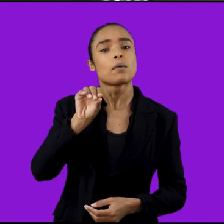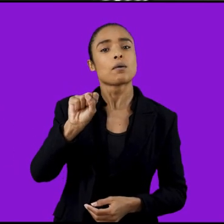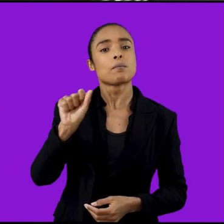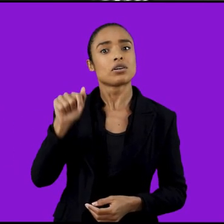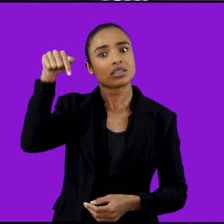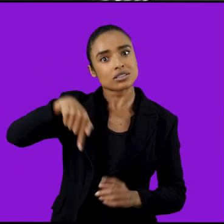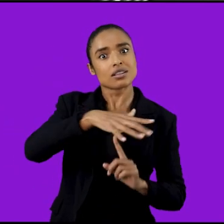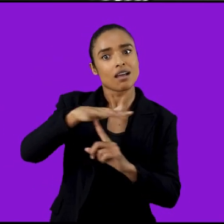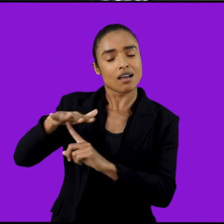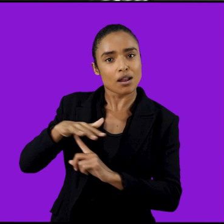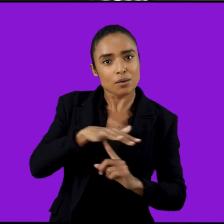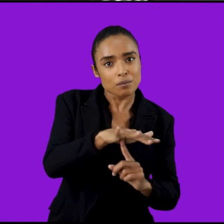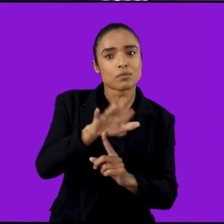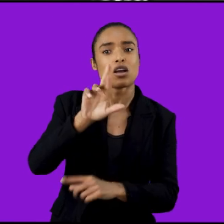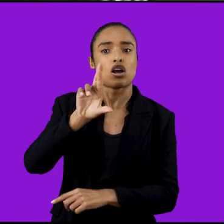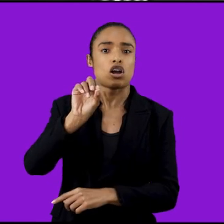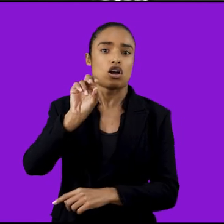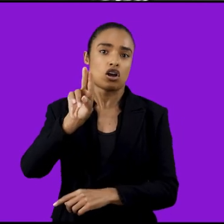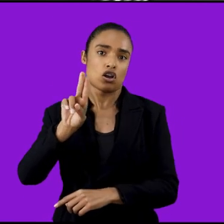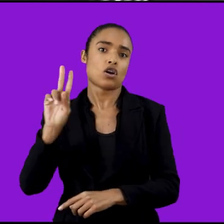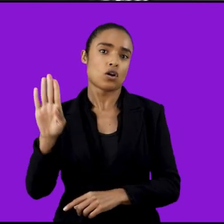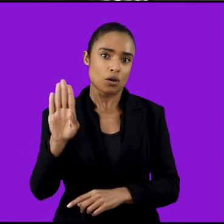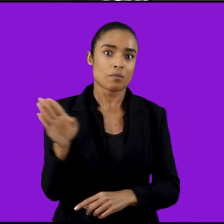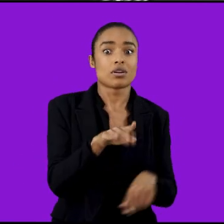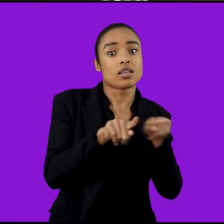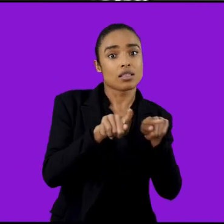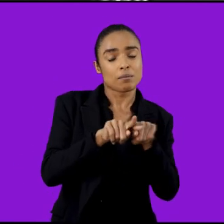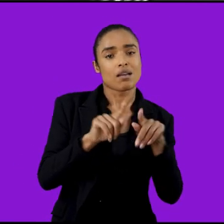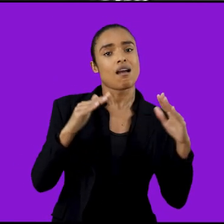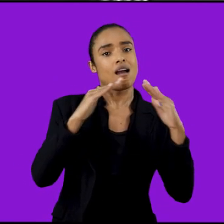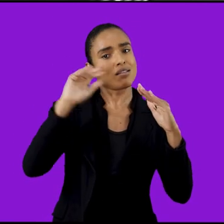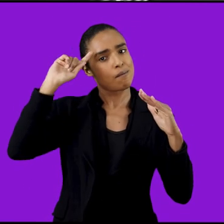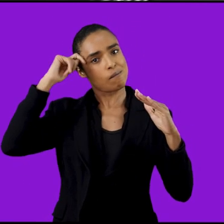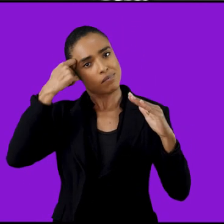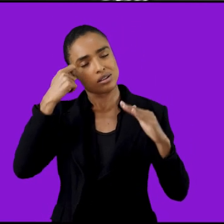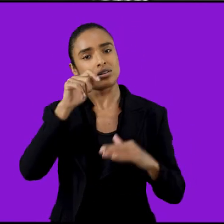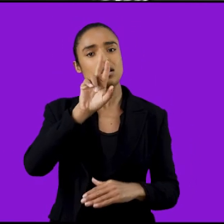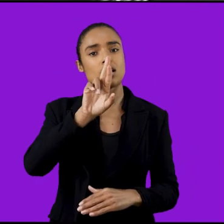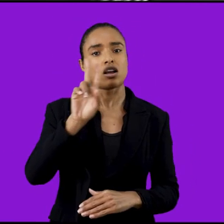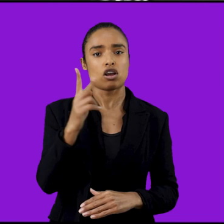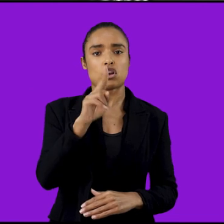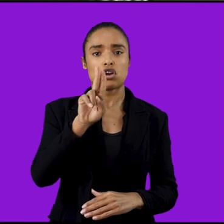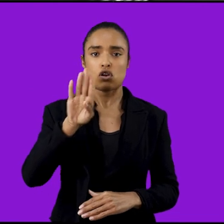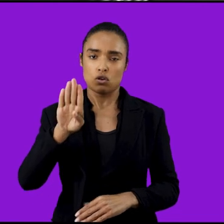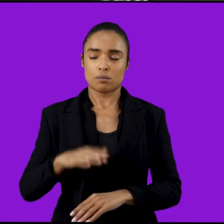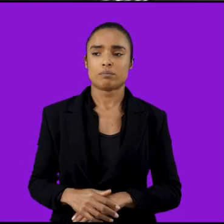Preta, da Preta Hub e da Casa Preta Hub. Tem uma lista grande, né?